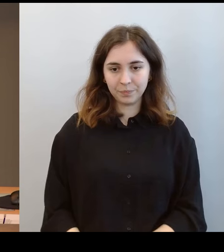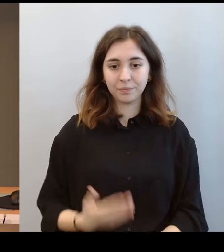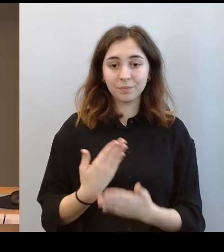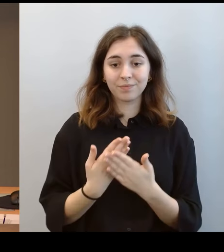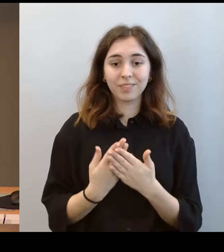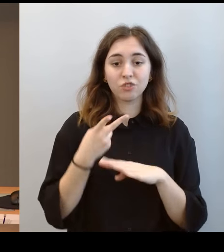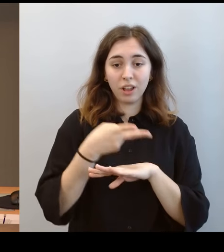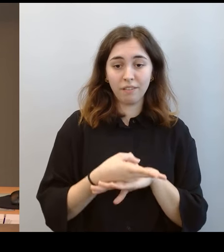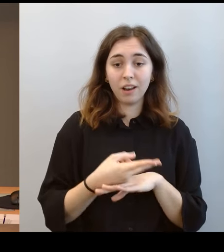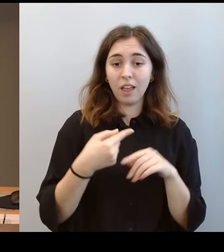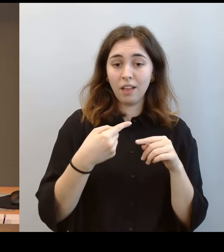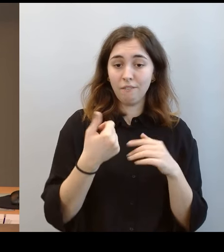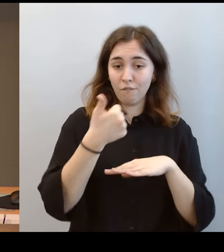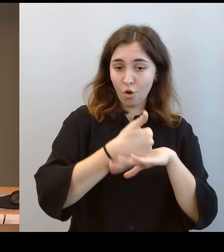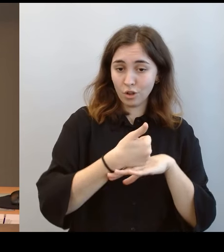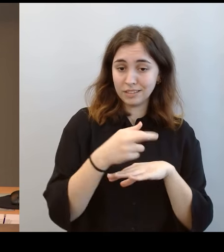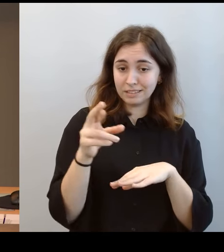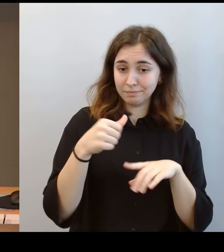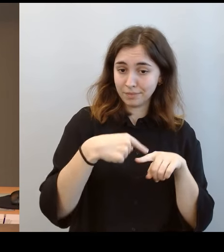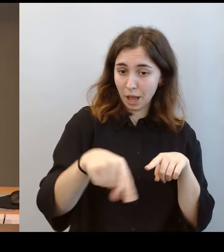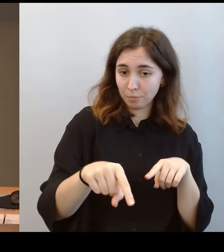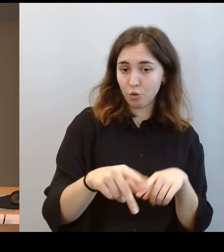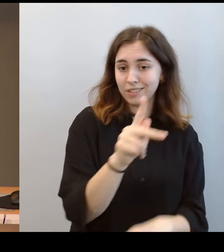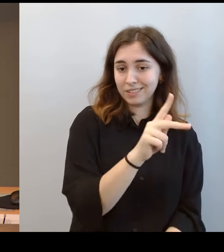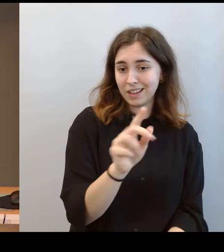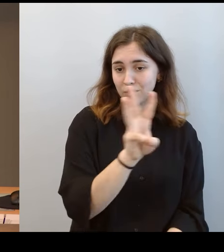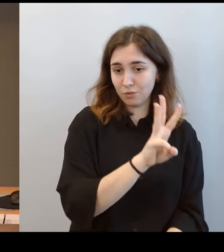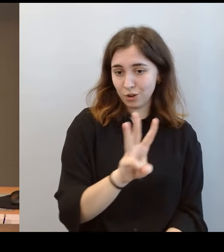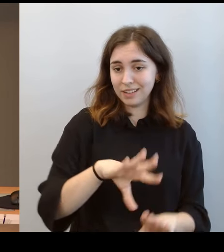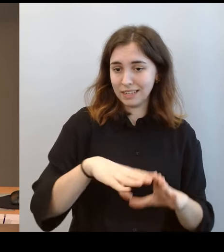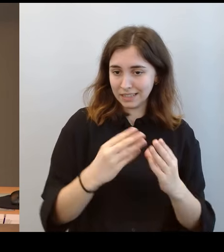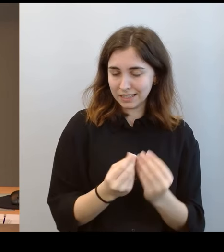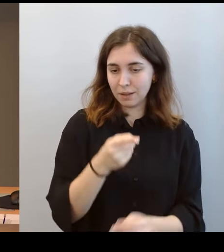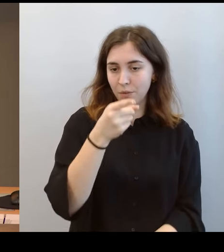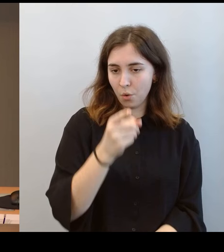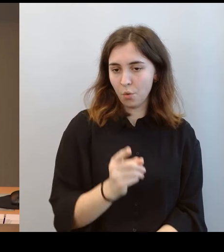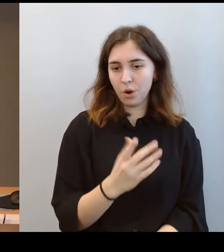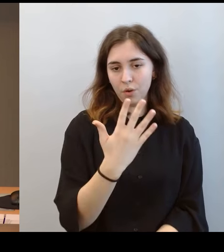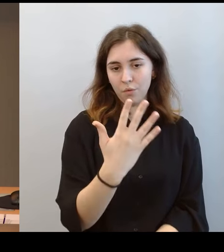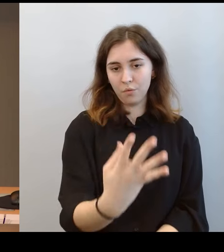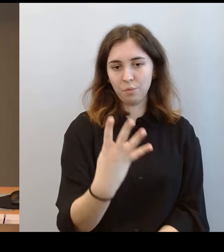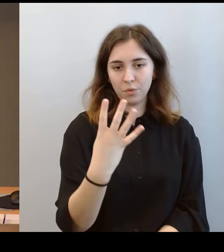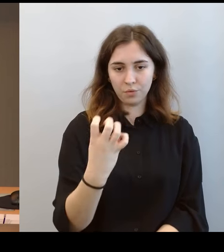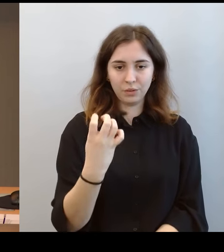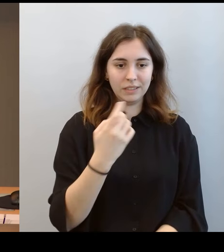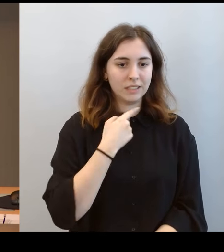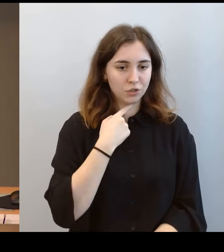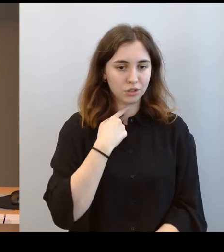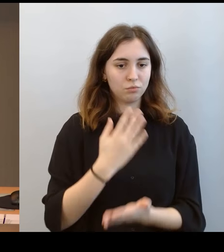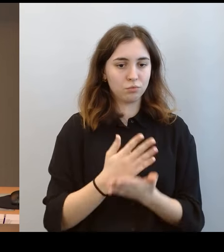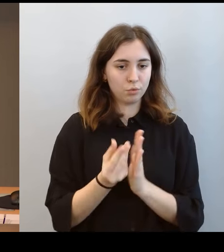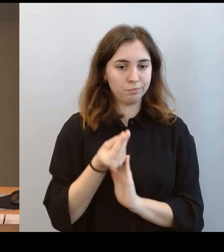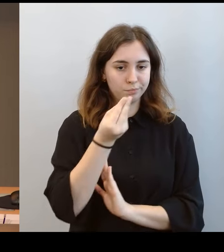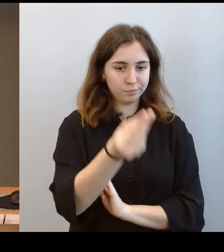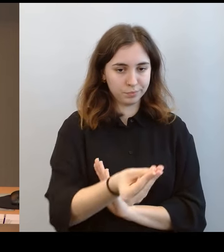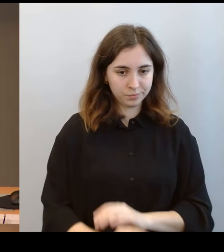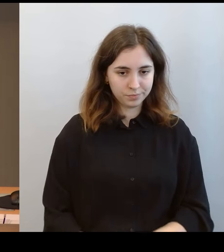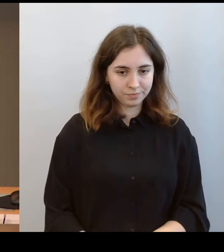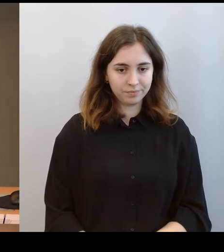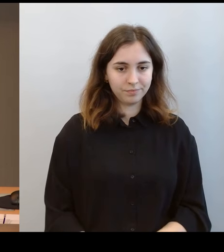für den Abgeordneten Karsten Woldeit wurden insgesamt 145 Stimmen abgegeben, davon eine ungültige, 17 Ja-Stimmen.